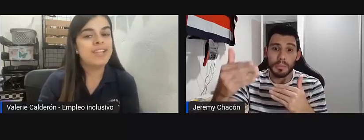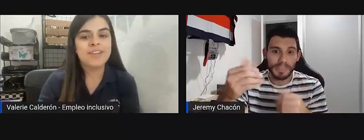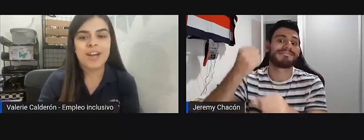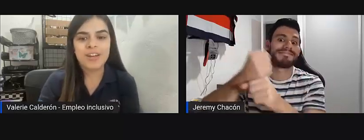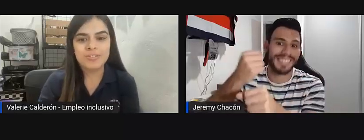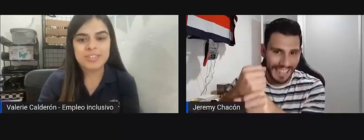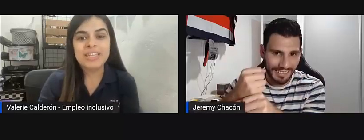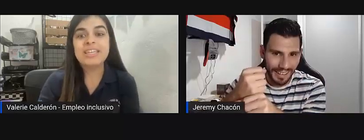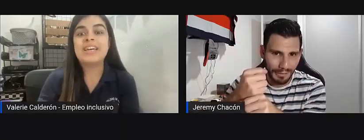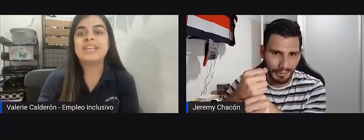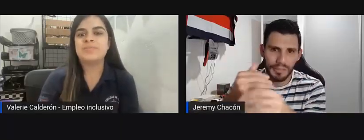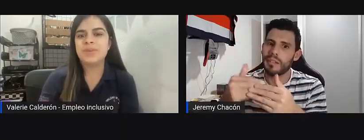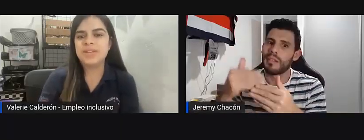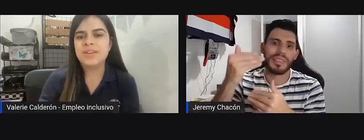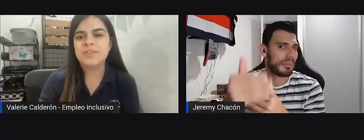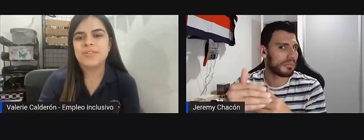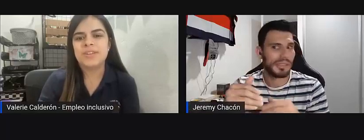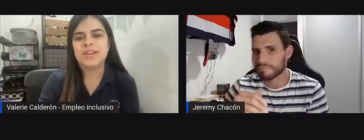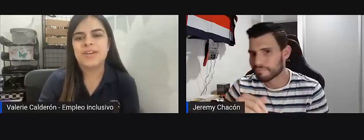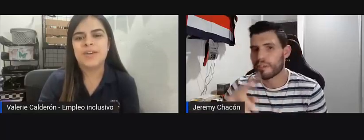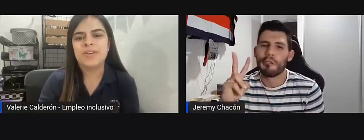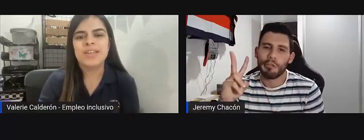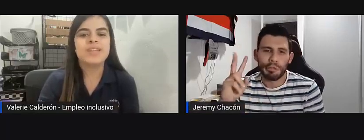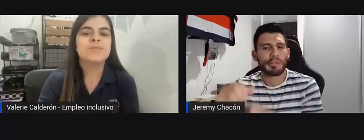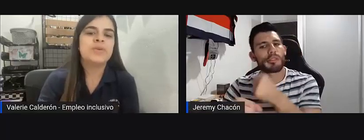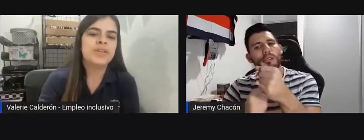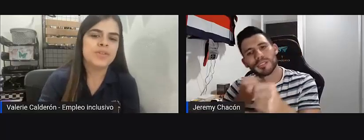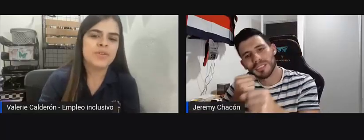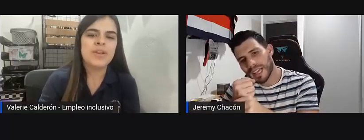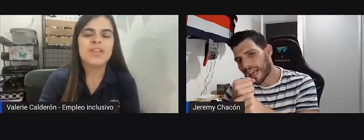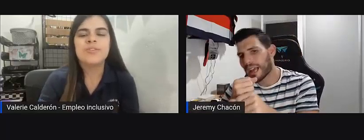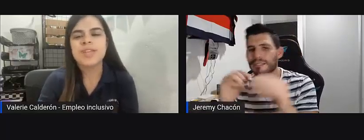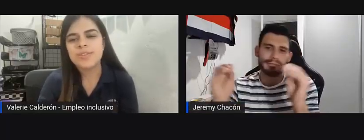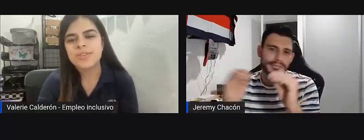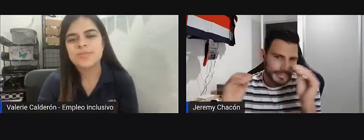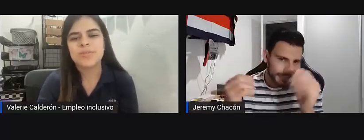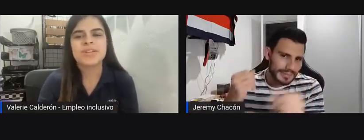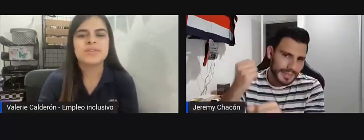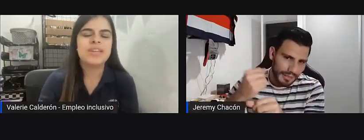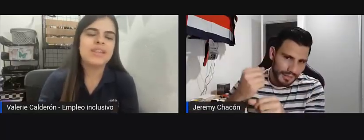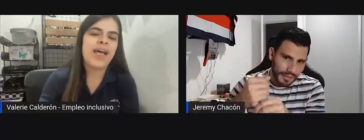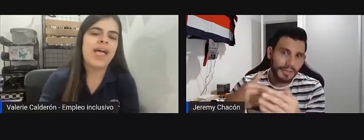nada de trabajo y ya después encontré trabajo y ya después no Ahora hay dos años después y nada